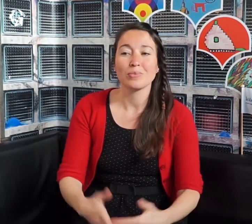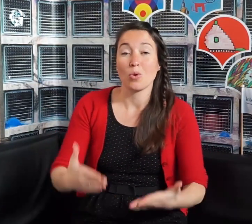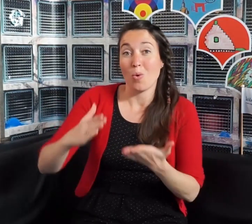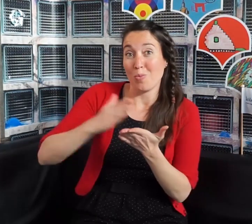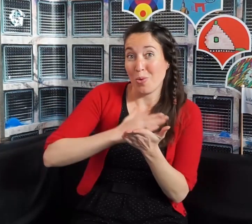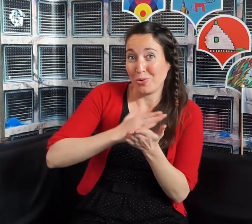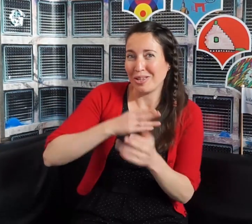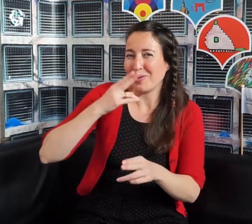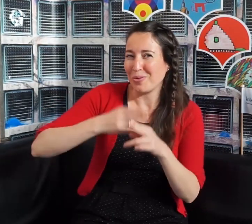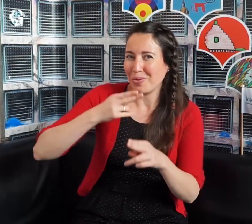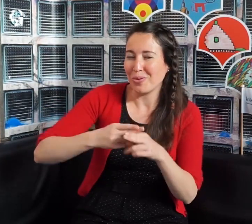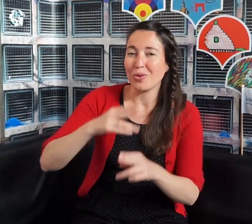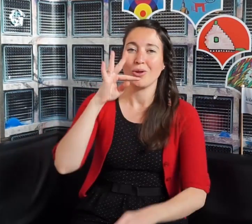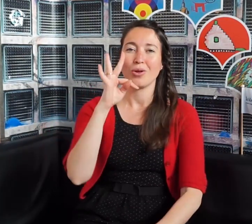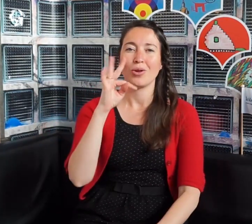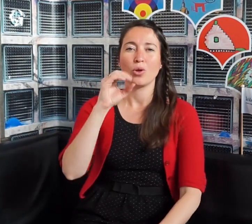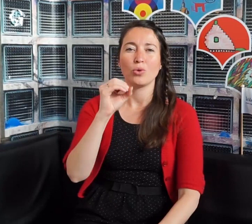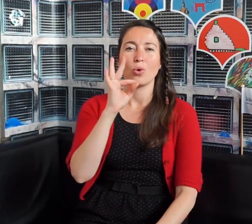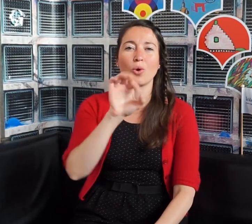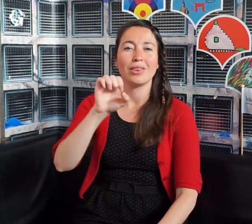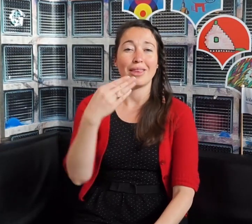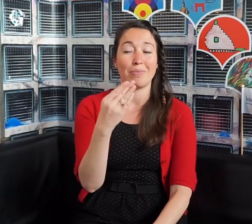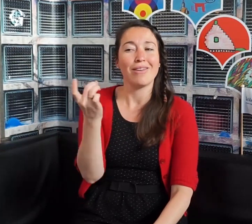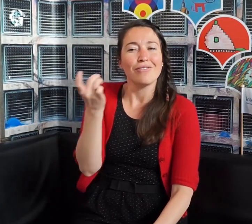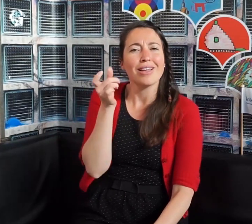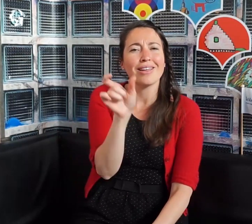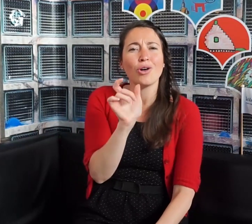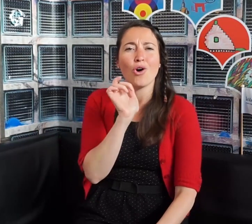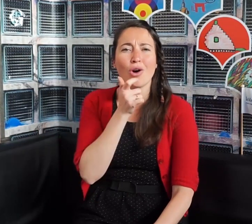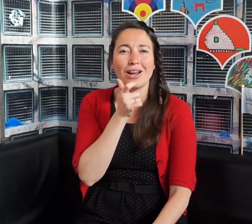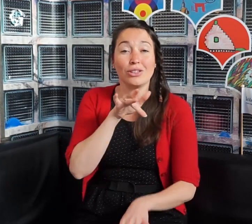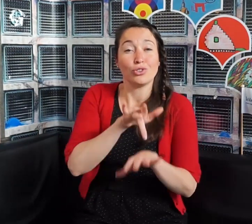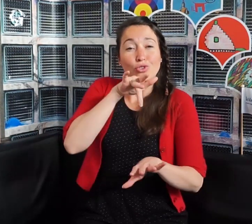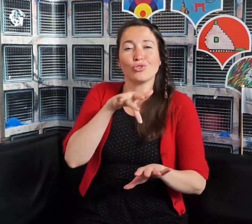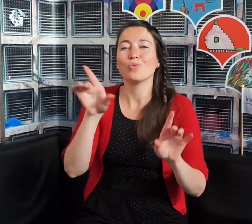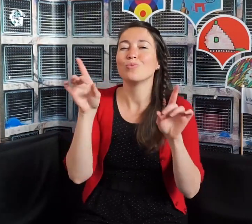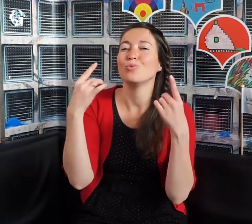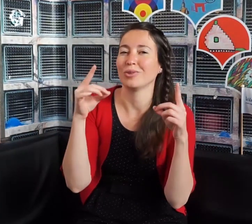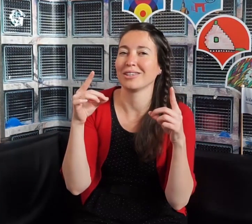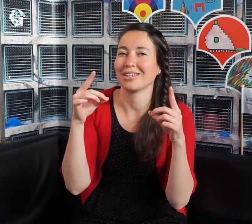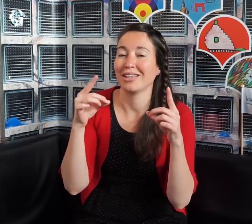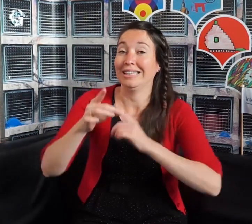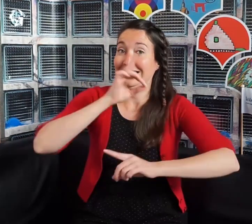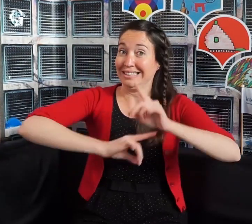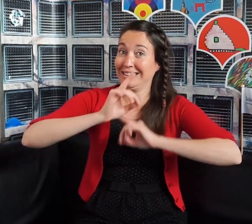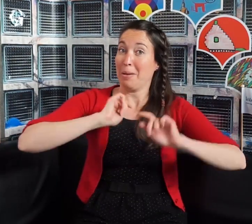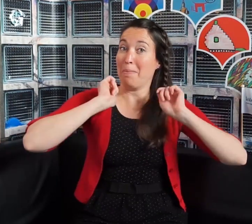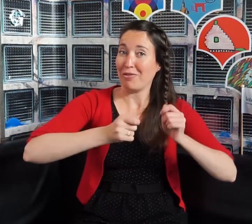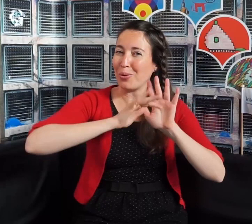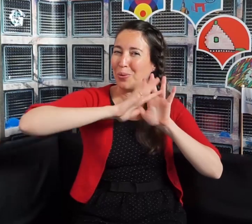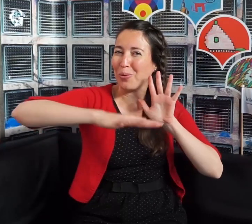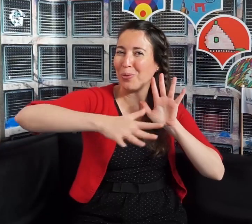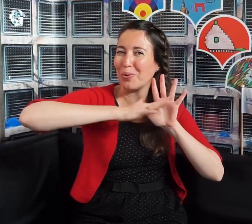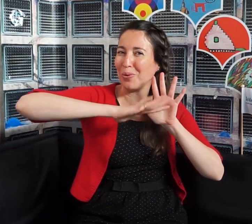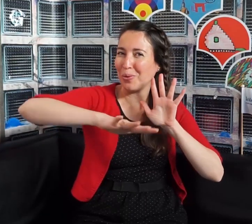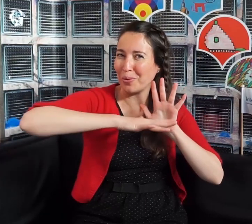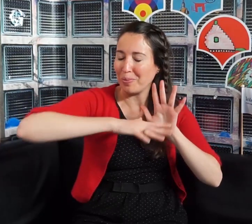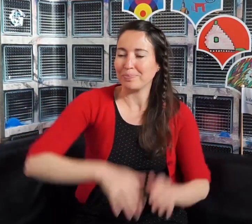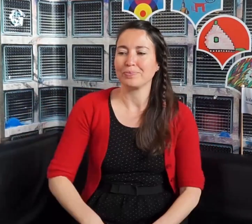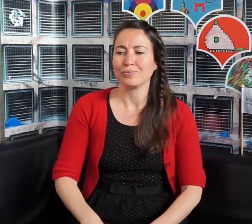Ce projet s'appelle TOTEM : TOuch ThE Music